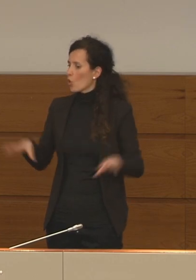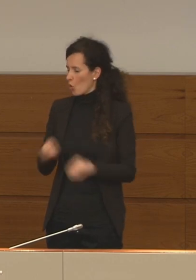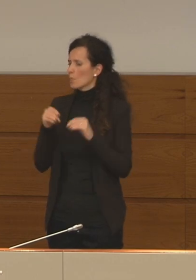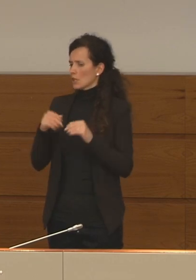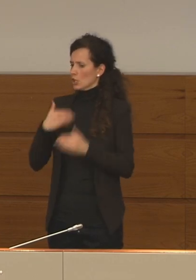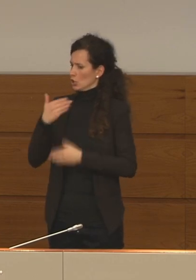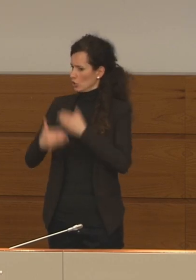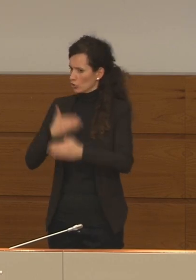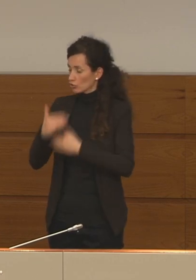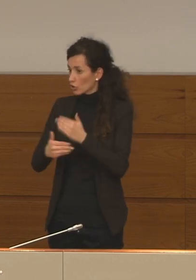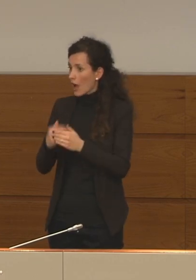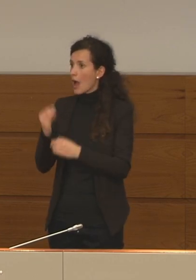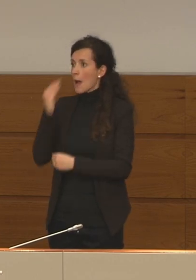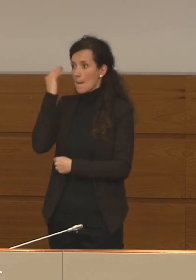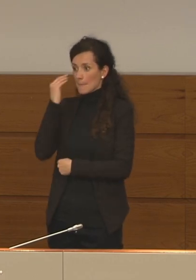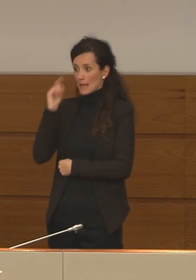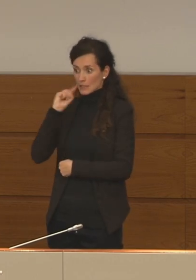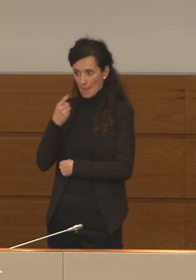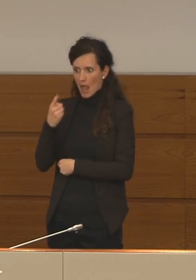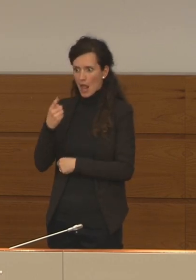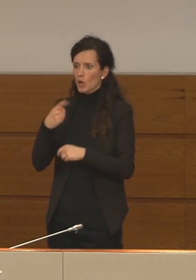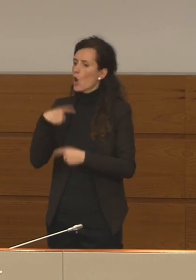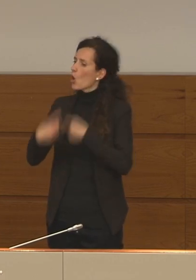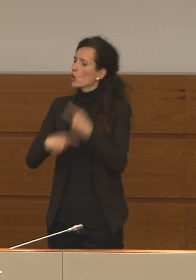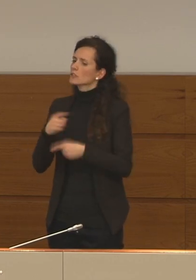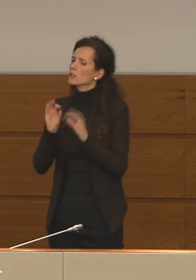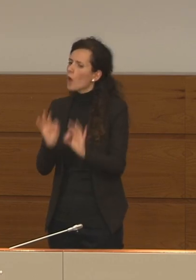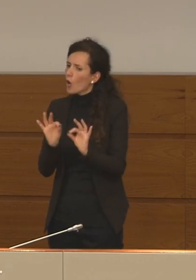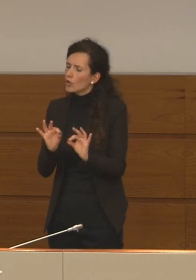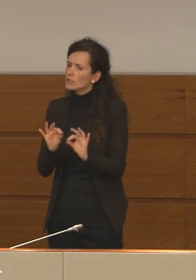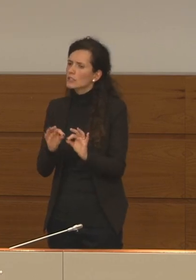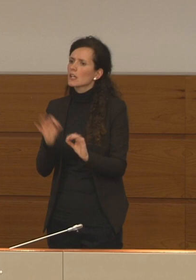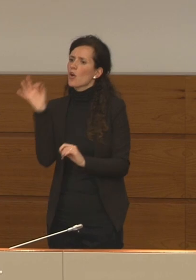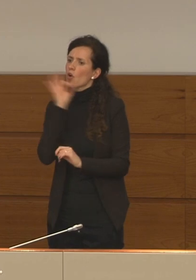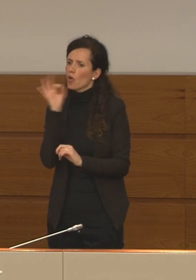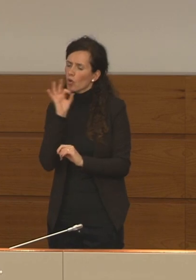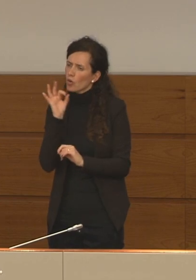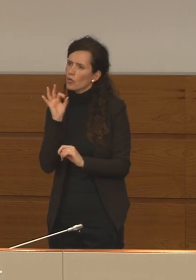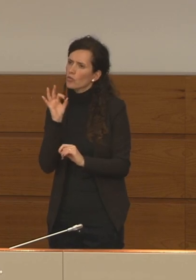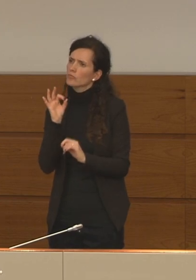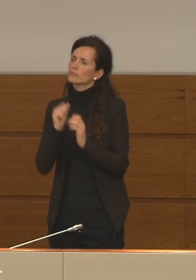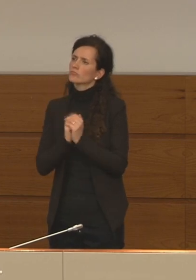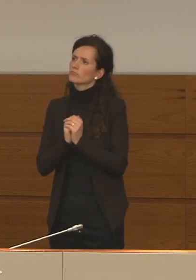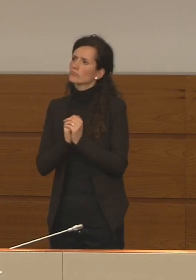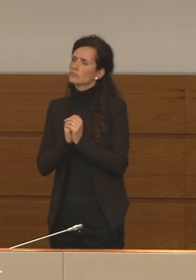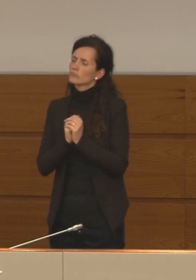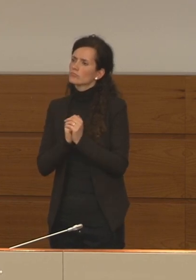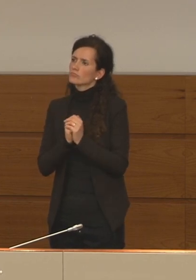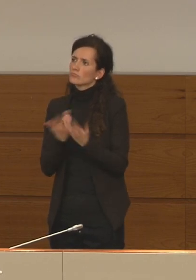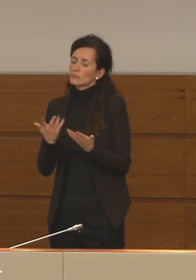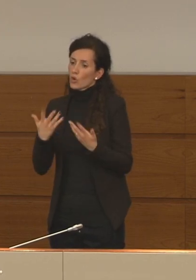questo metodo, che sono passati un po' di giorni, è il metodo giusto e c'è uniformità